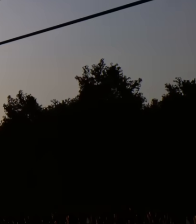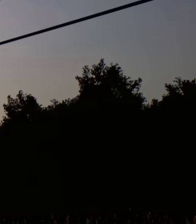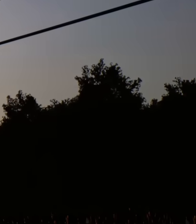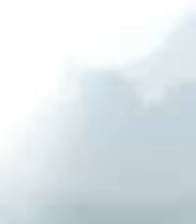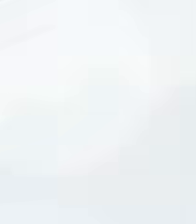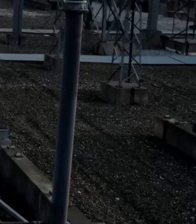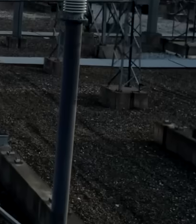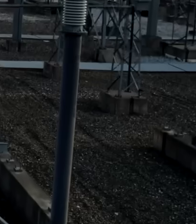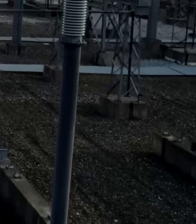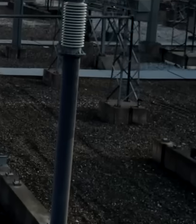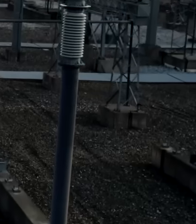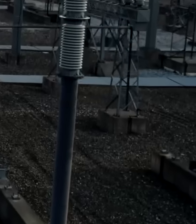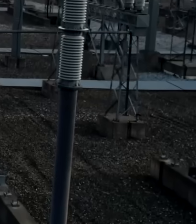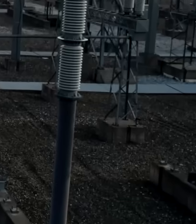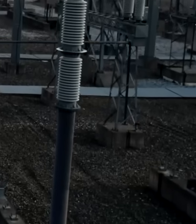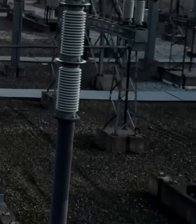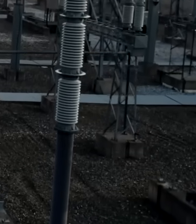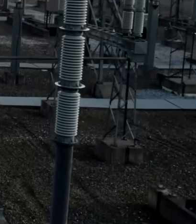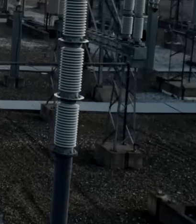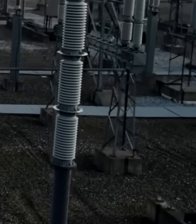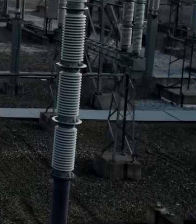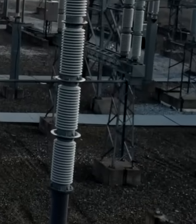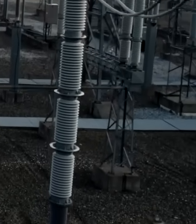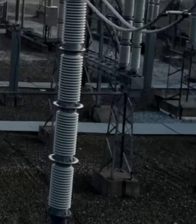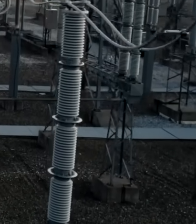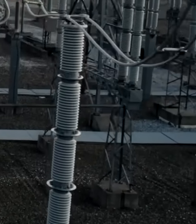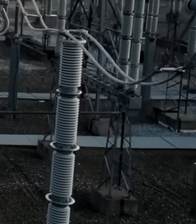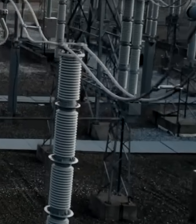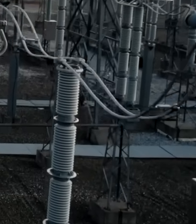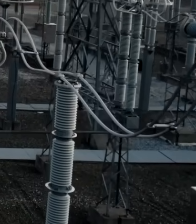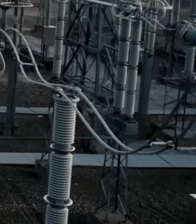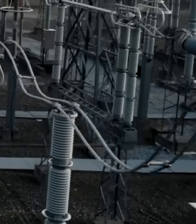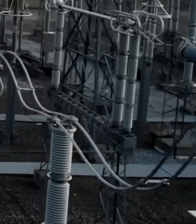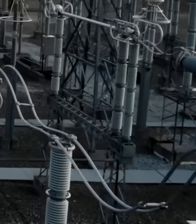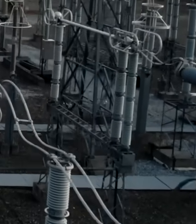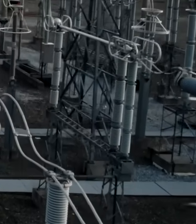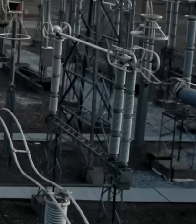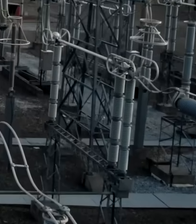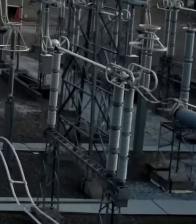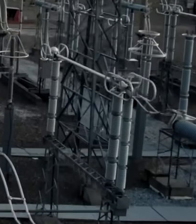y la modernización de las existentes, así como inversiones en transmisión y distribución.